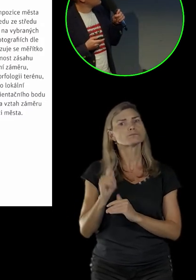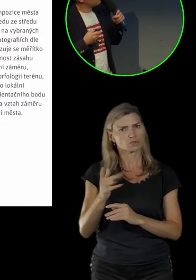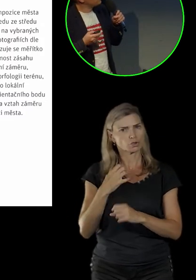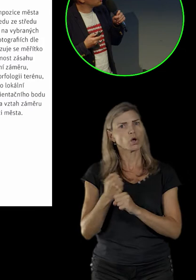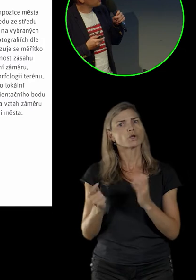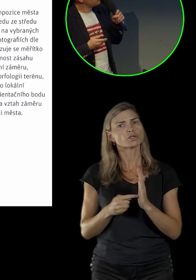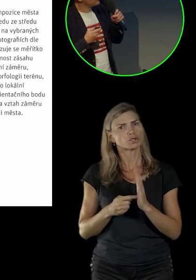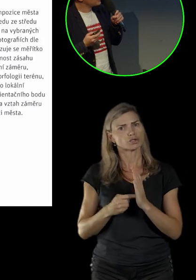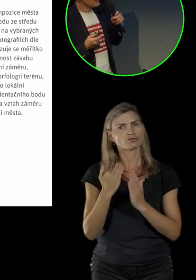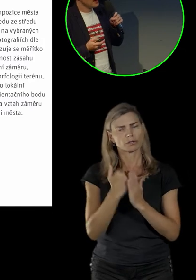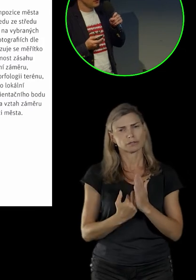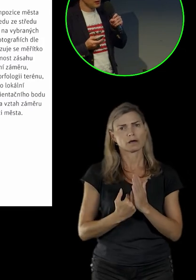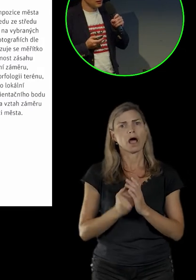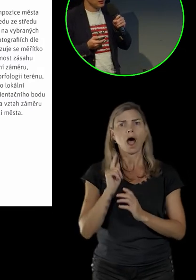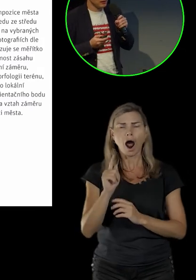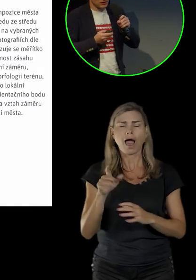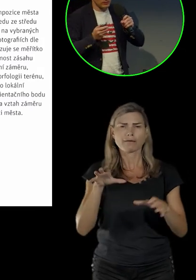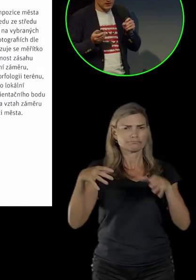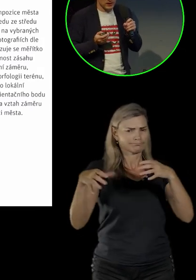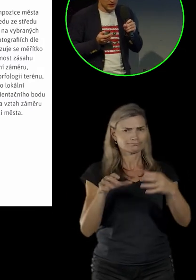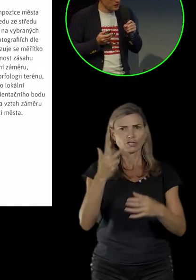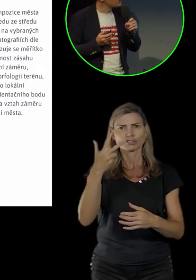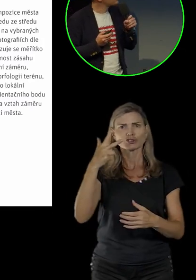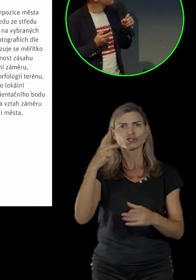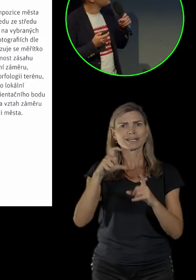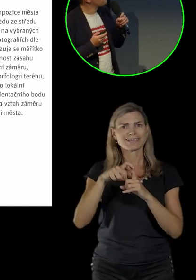Ale je potřeba to vnímat 3D a vnímat ten obraz Prahy na panoramatech.